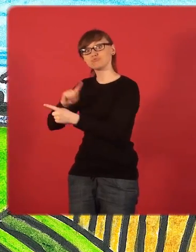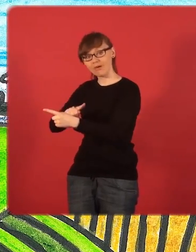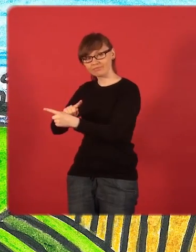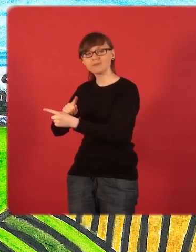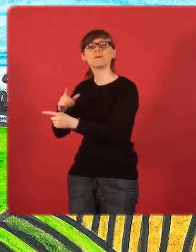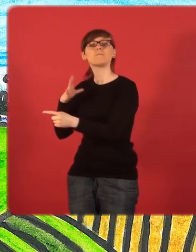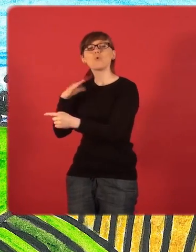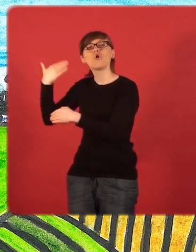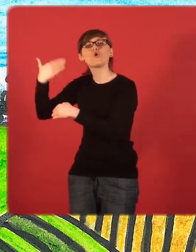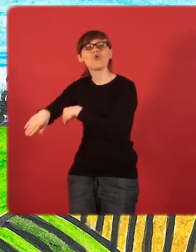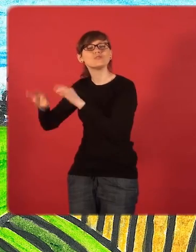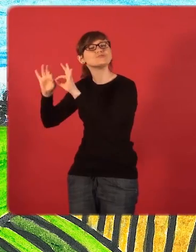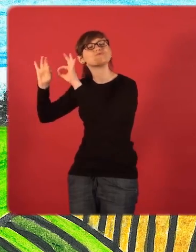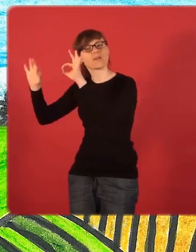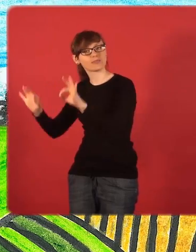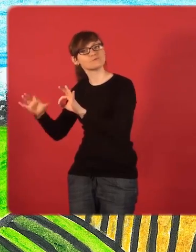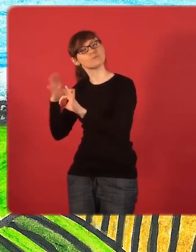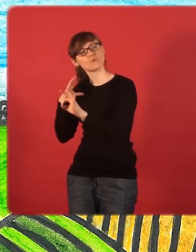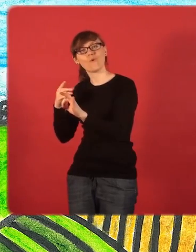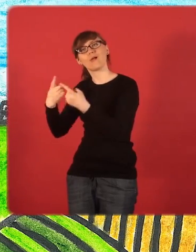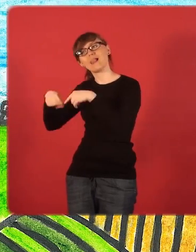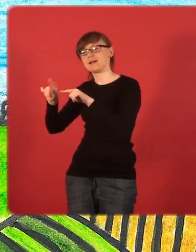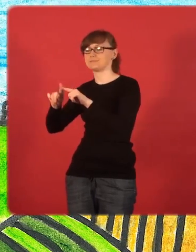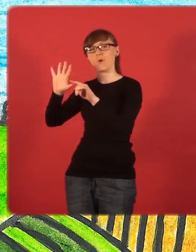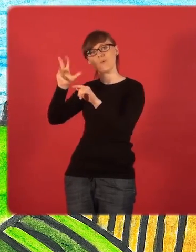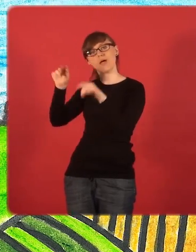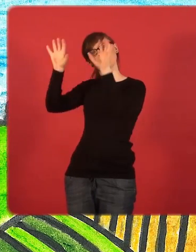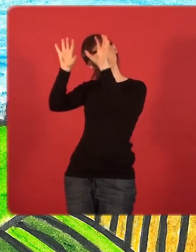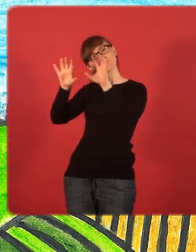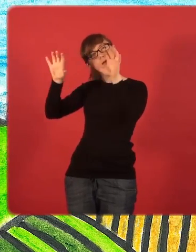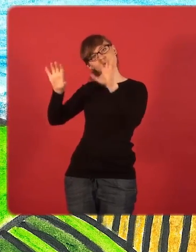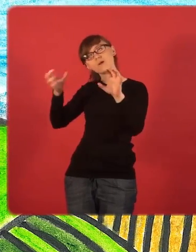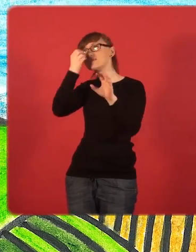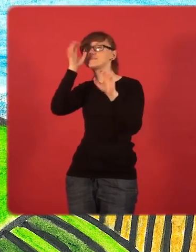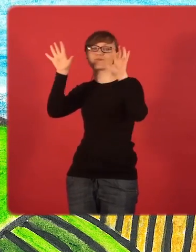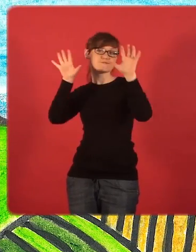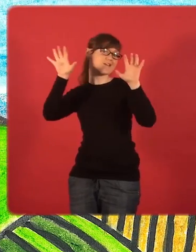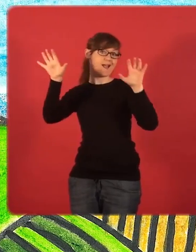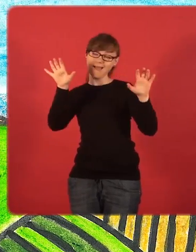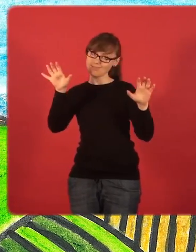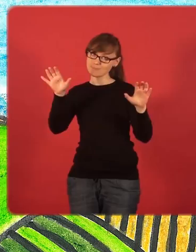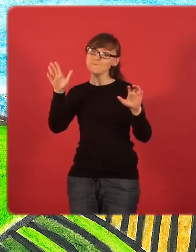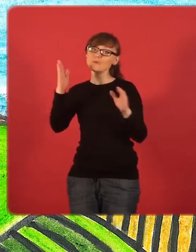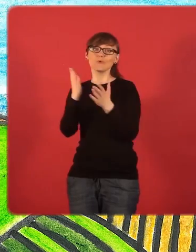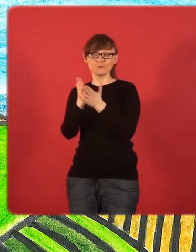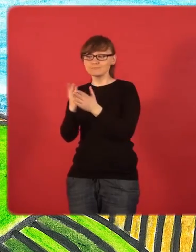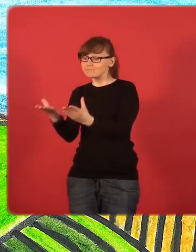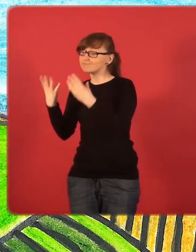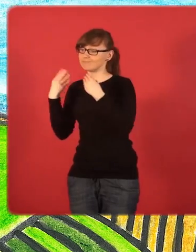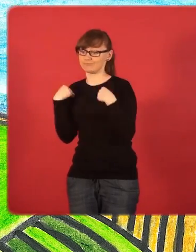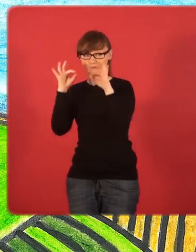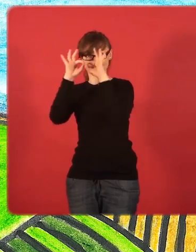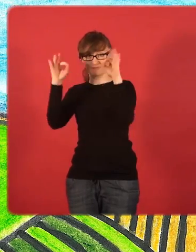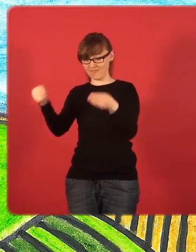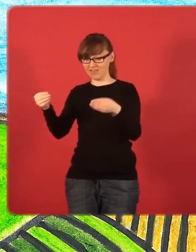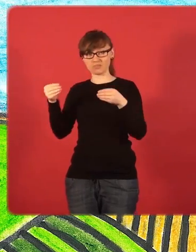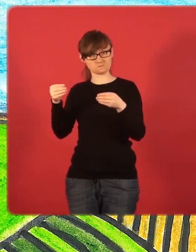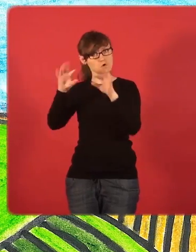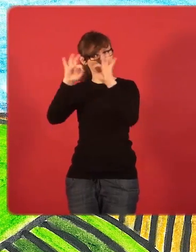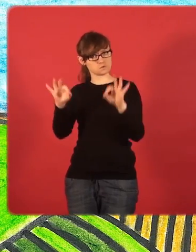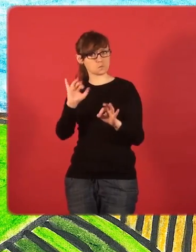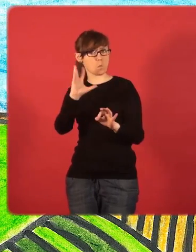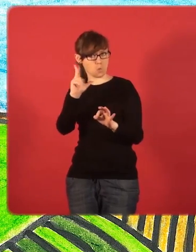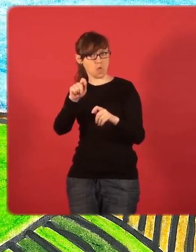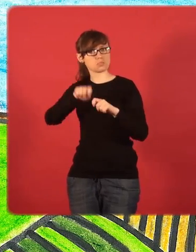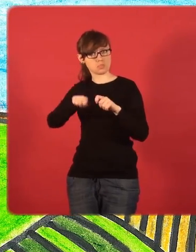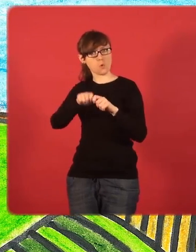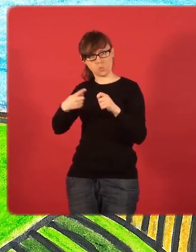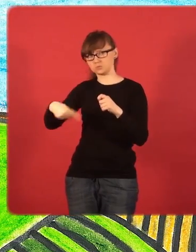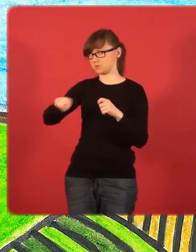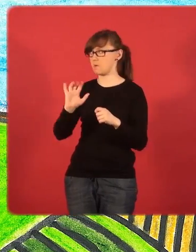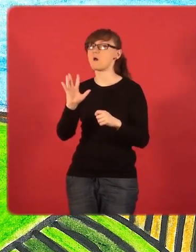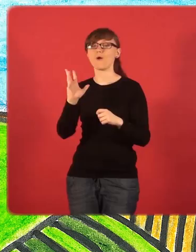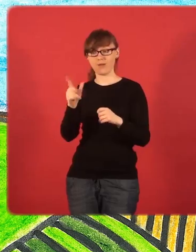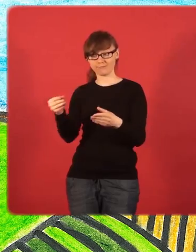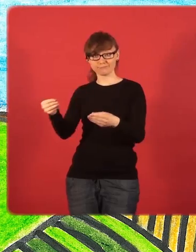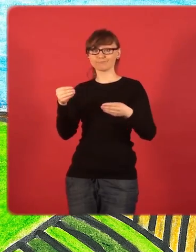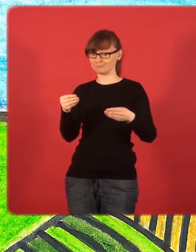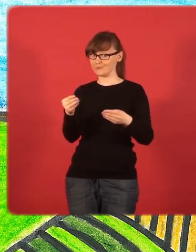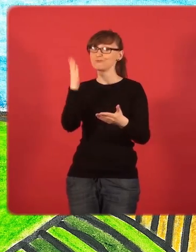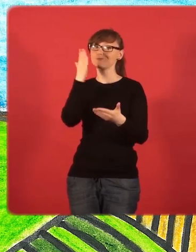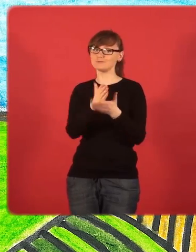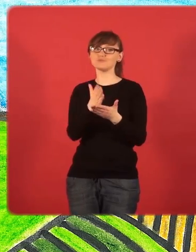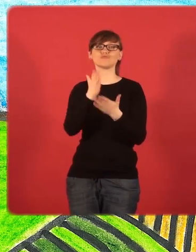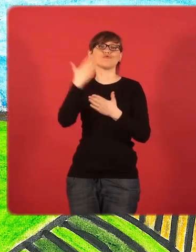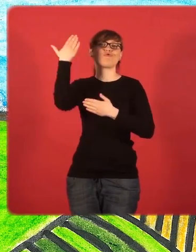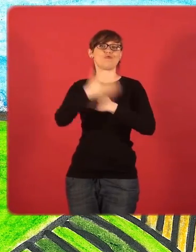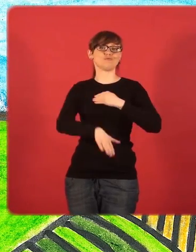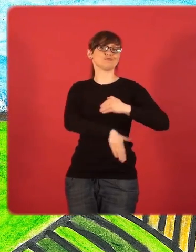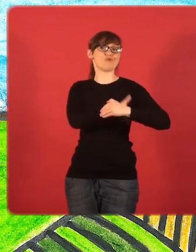W ostatni dzień szkoły, przed wakacjami dzieci pięknie udekorowały klasę kwiatami i musiały zdać egzamin. Wszyscy otrzymali bardzo dobre świadectwa.